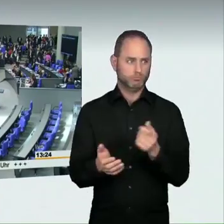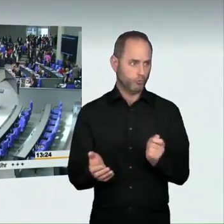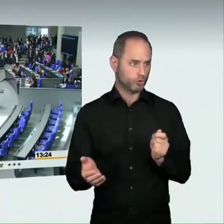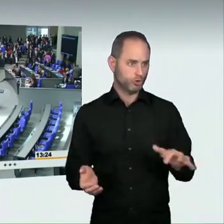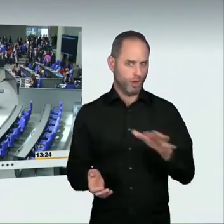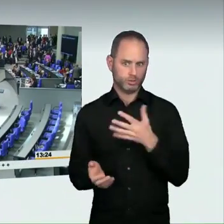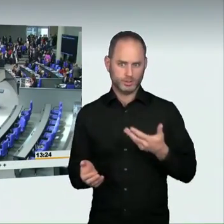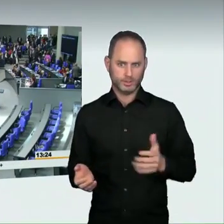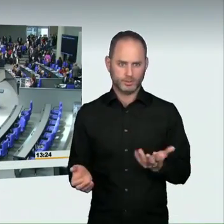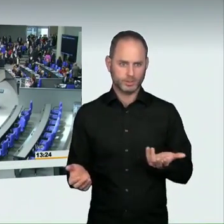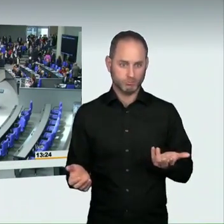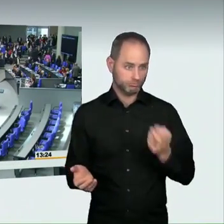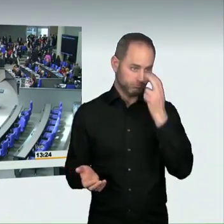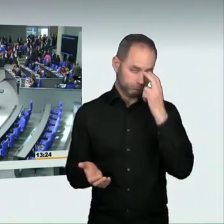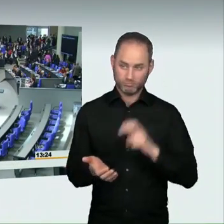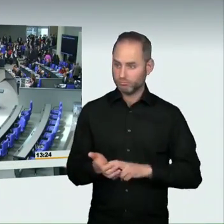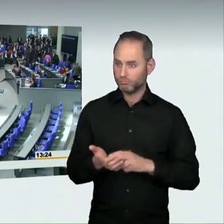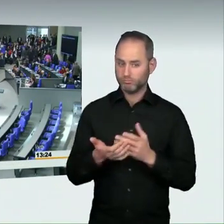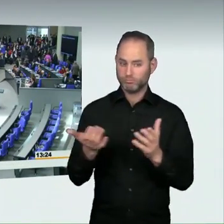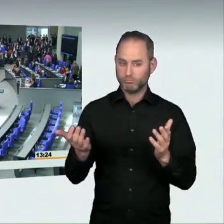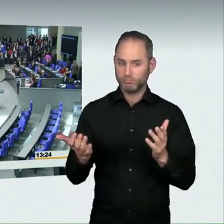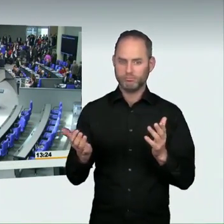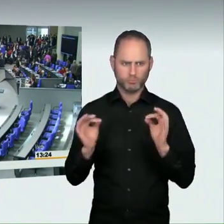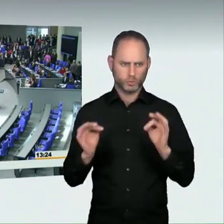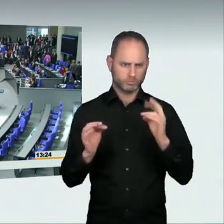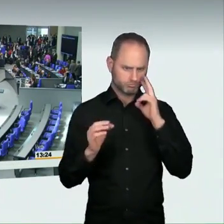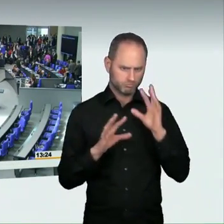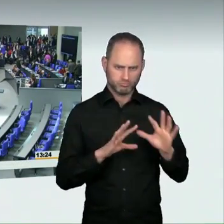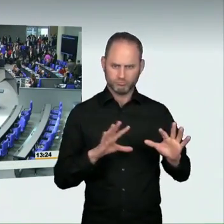Ich sehe, das ist der Fall. Dann ist die Überweisung so beschlossen.